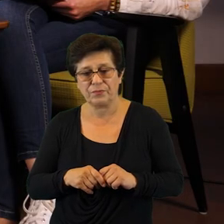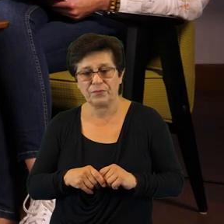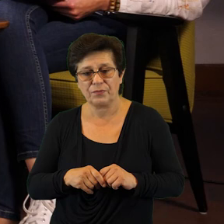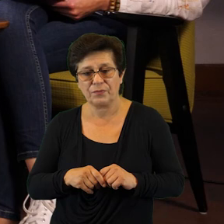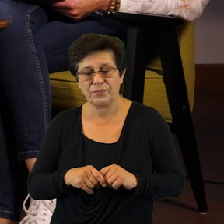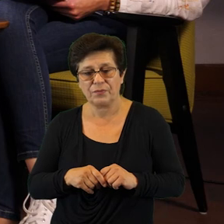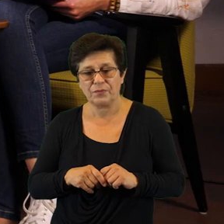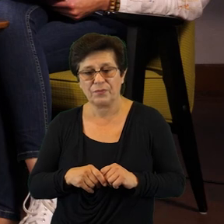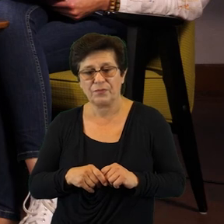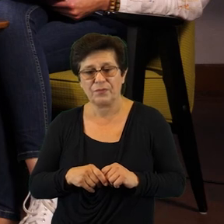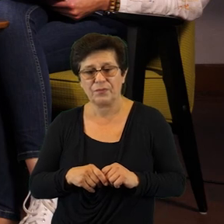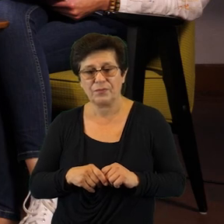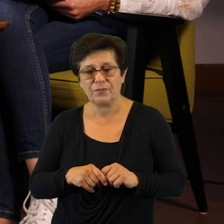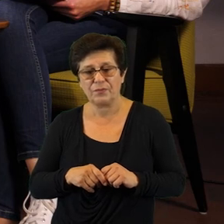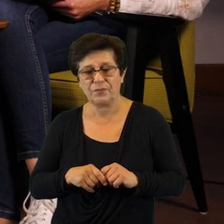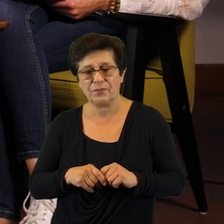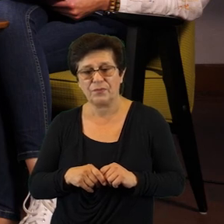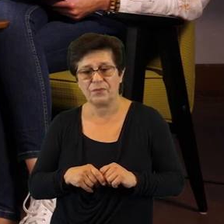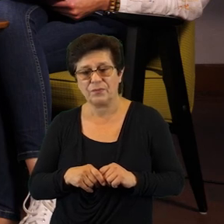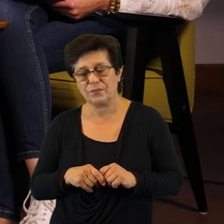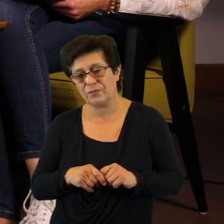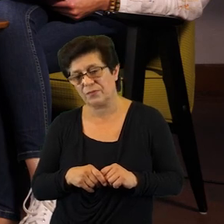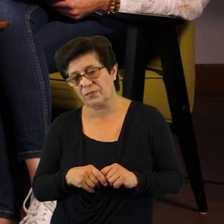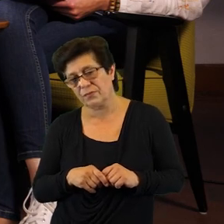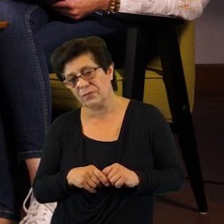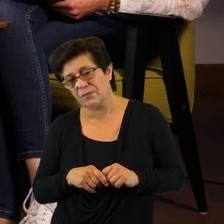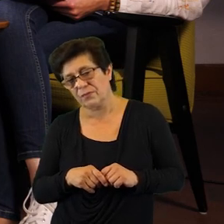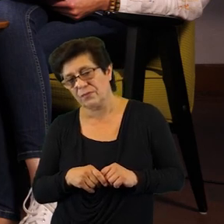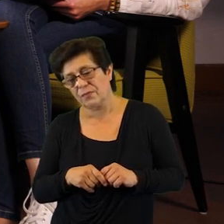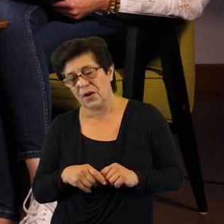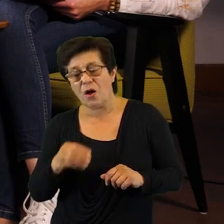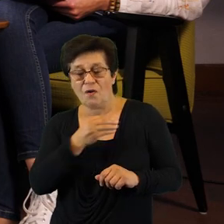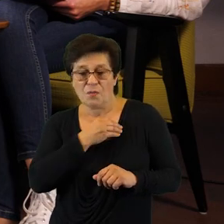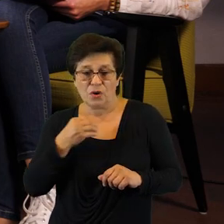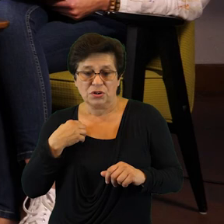Natomiast w Polsce pozostaje właściwie